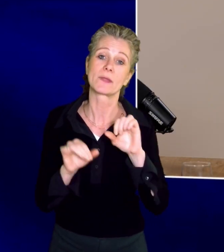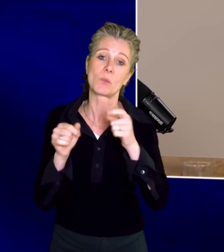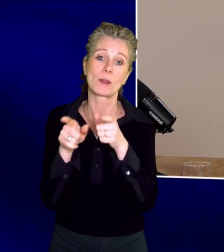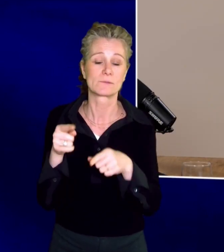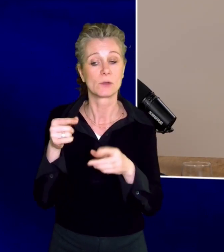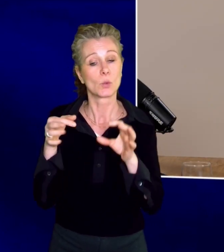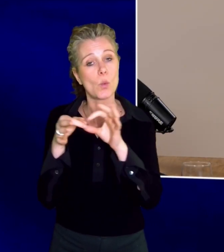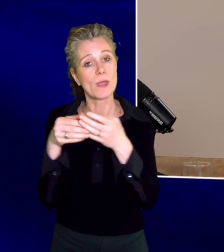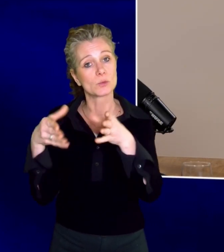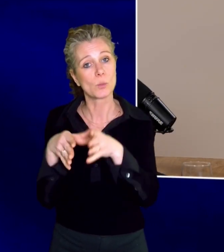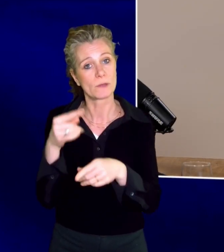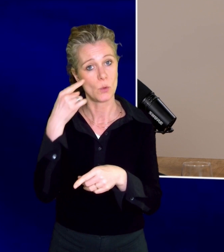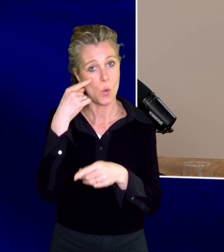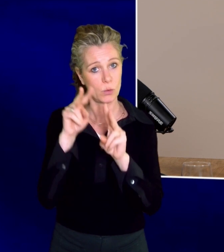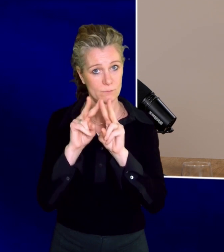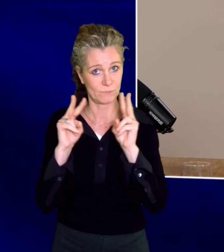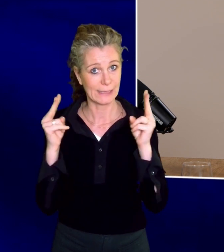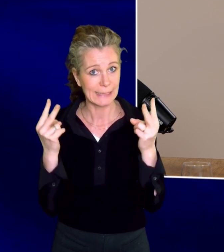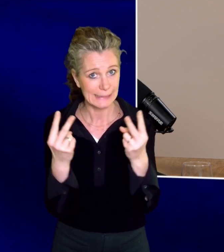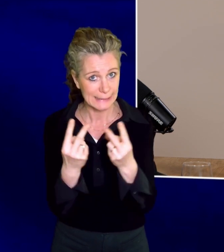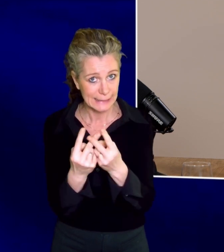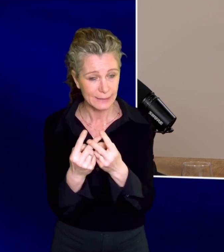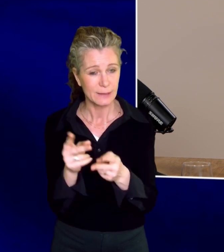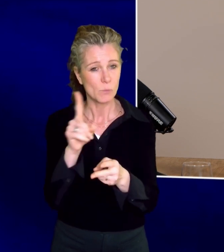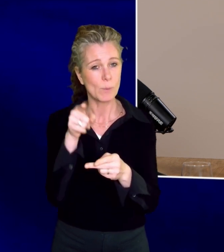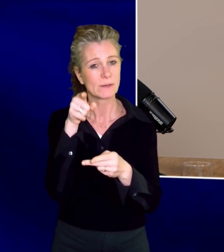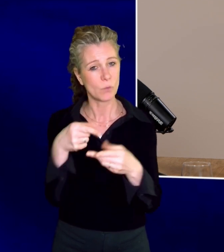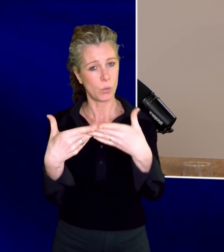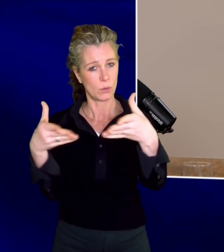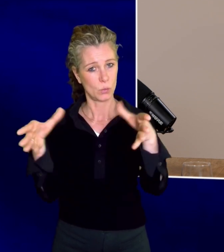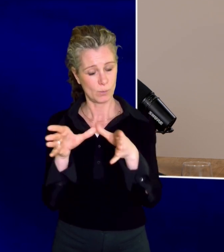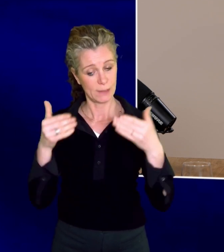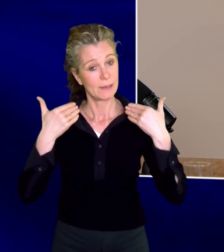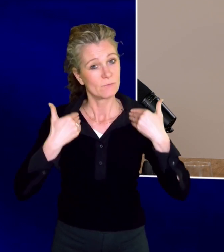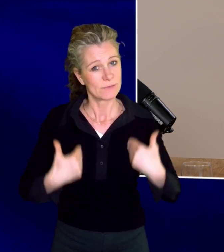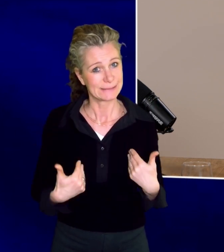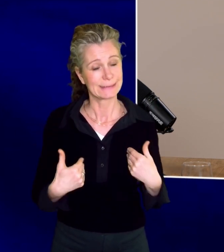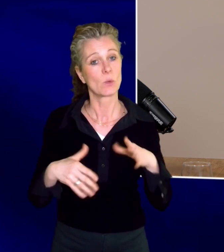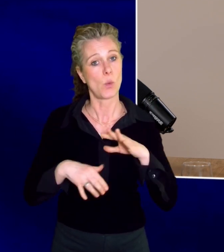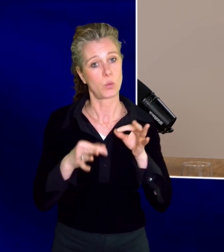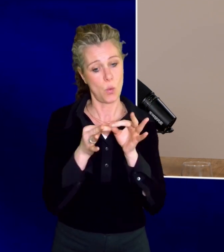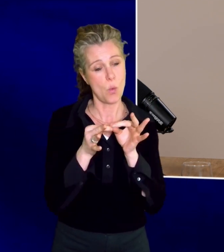Die organiseren momenten voor groepen, zowel fysiek als online, in de Usher Cafés.